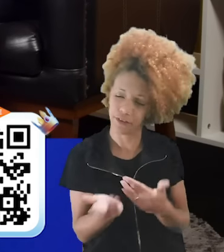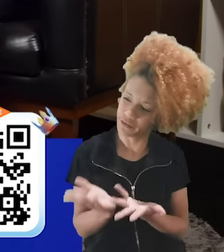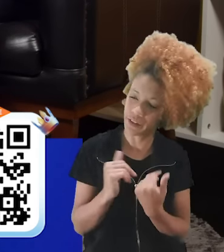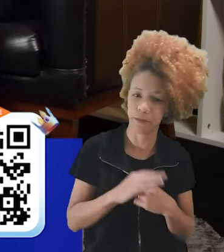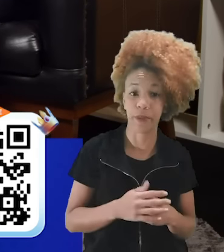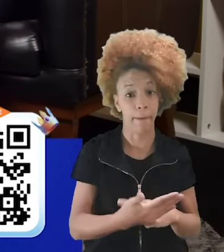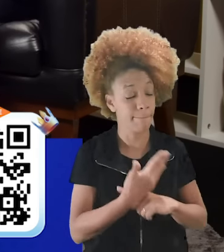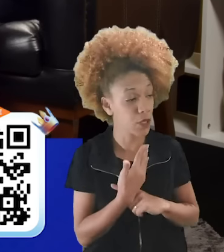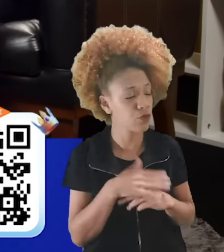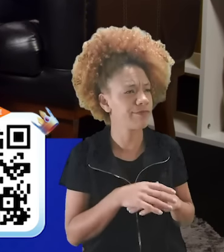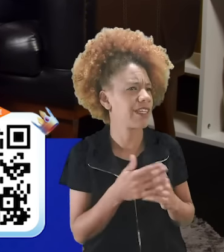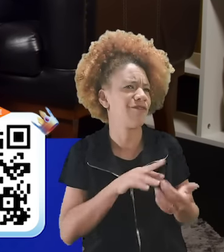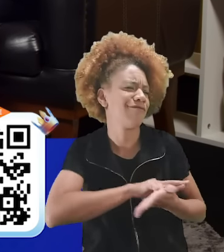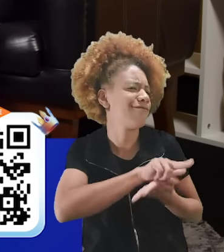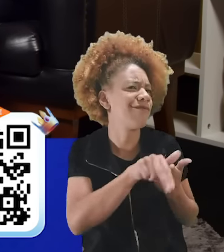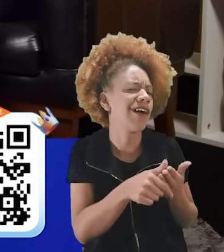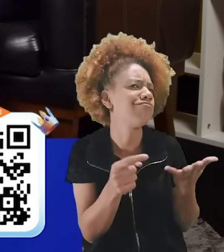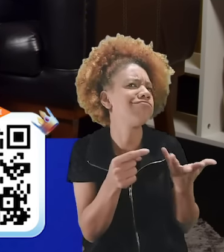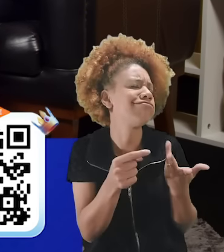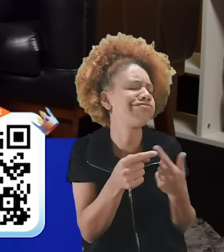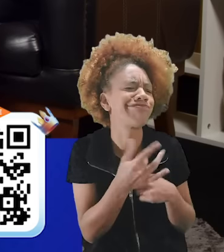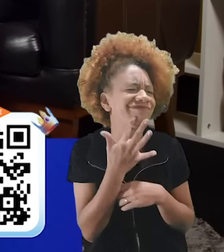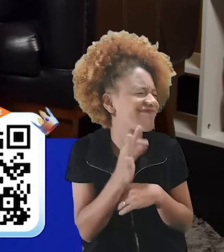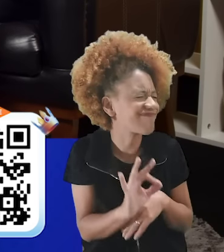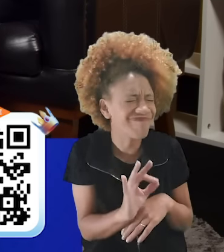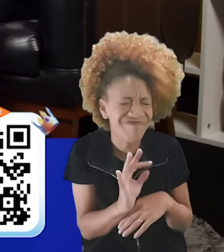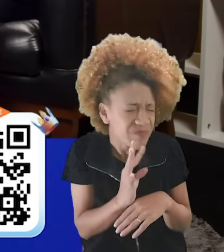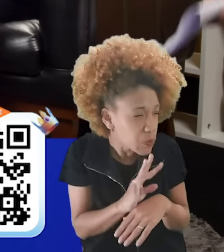vora vamos lá me ajuda aqui comecei a falar uma série de coisas aqui que eu não entendo perfeito